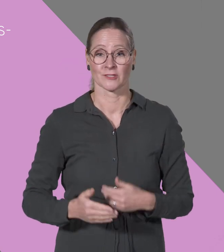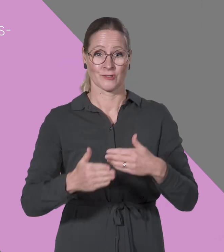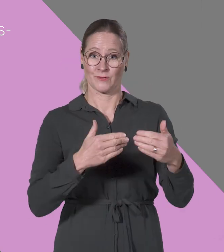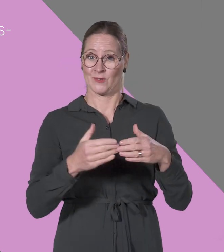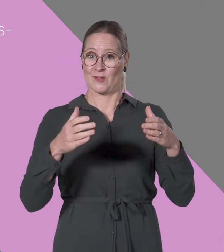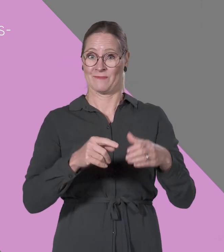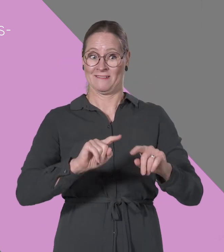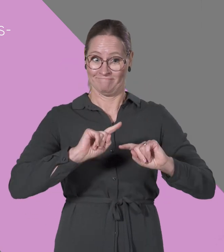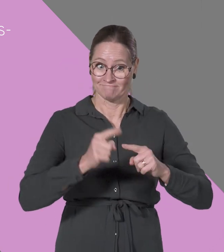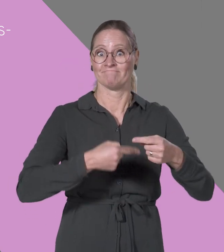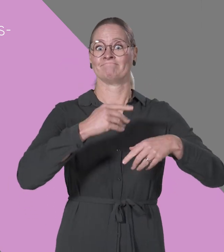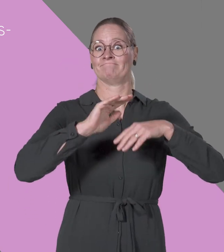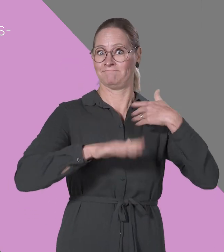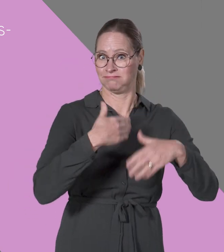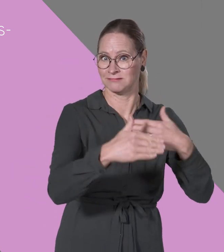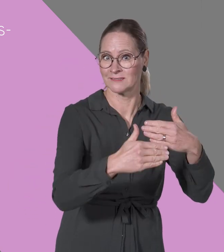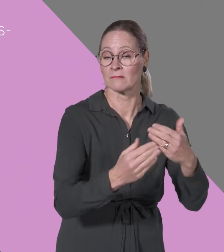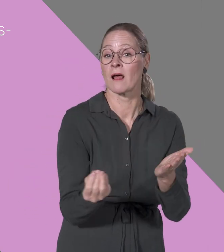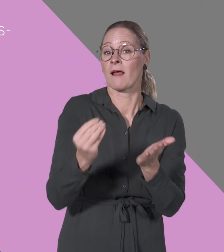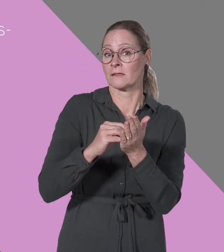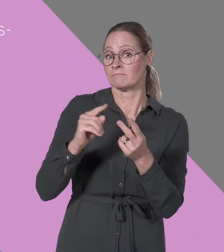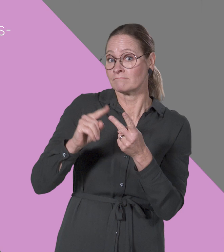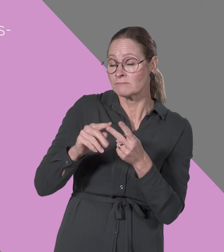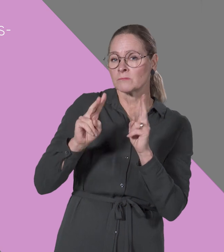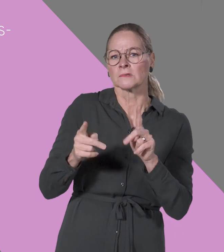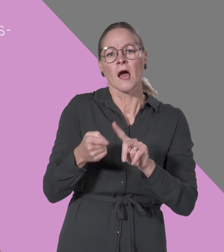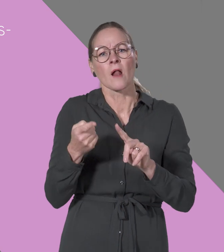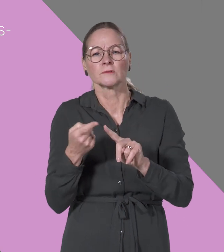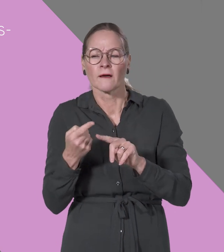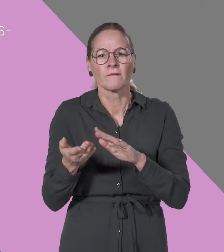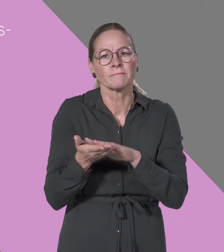Työryhmässä käynnistettiin lisäksi alustava keskustelu -